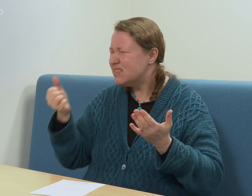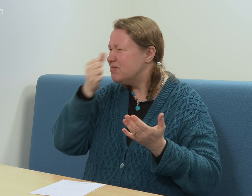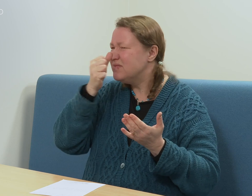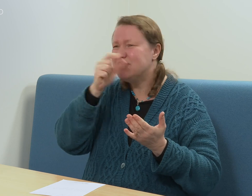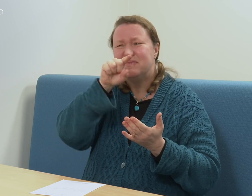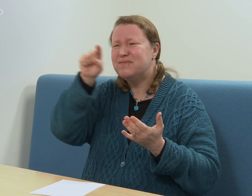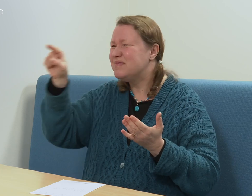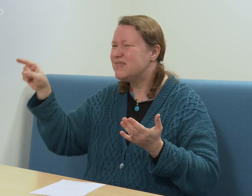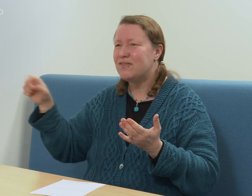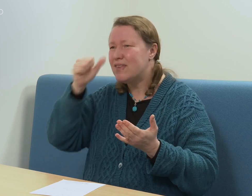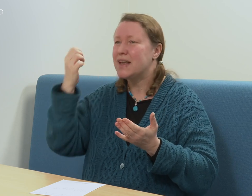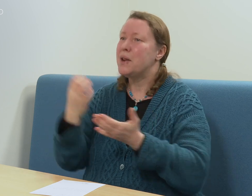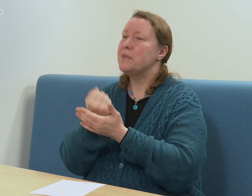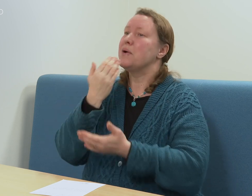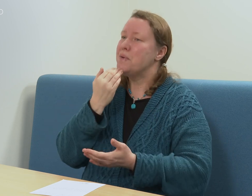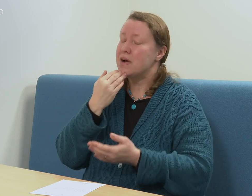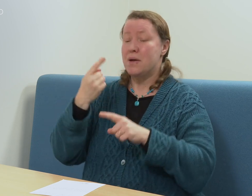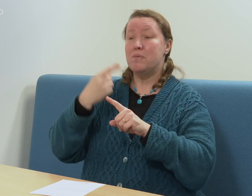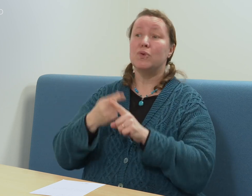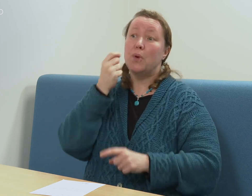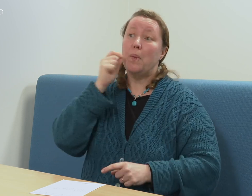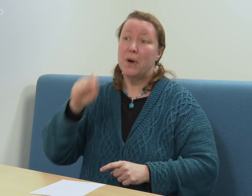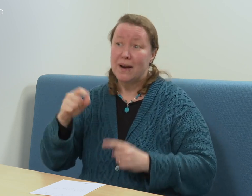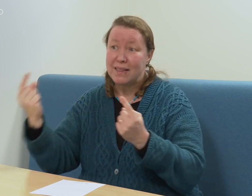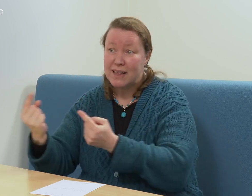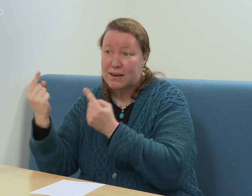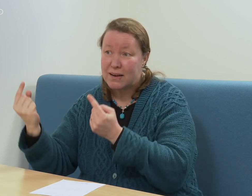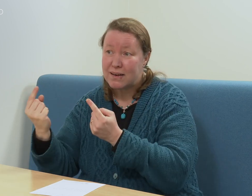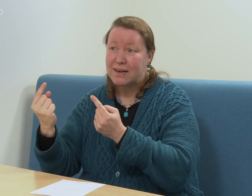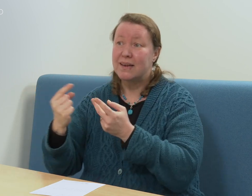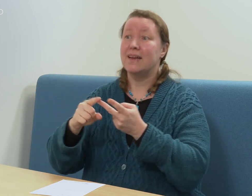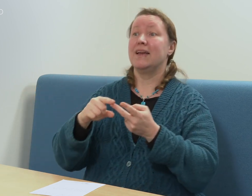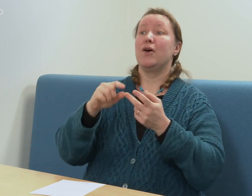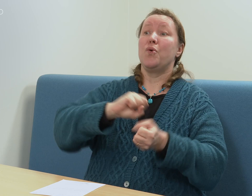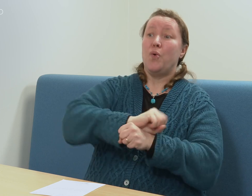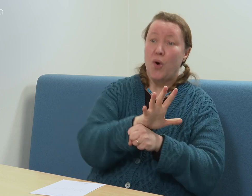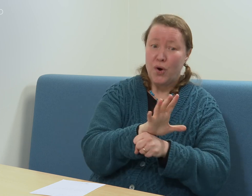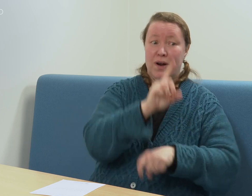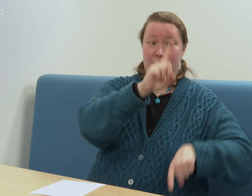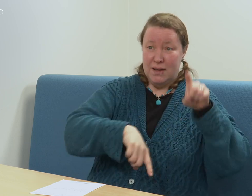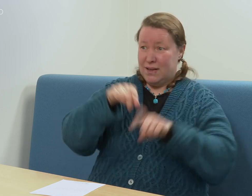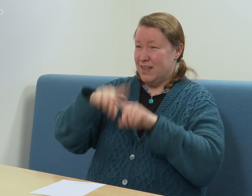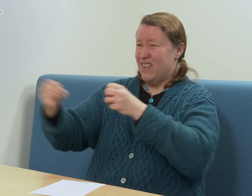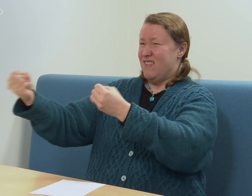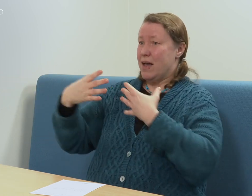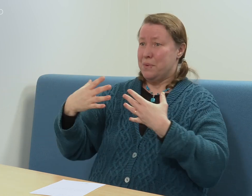Tällaista viranomaistahoa oli kuitenkin vaikea löytää, - ja kun Ukrainan sodan ja koronan kaltaisten tapahtumien vuoksi -